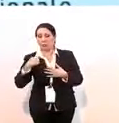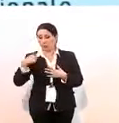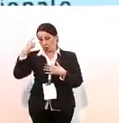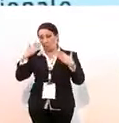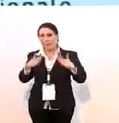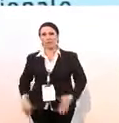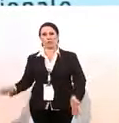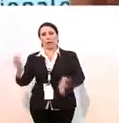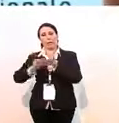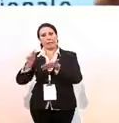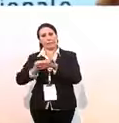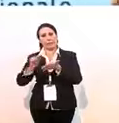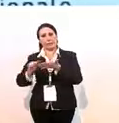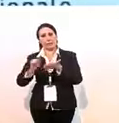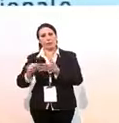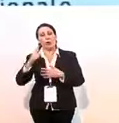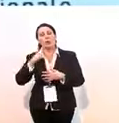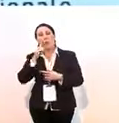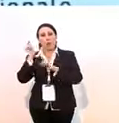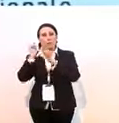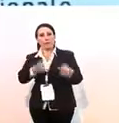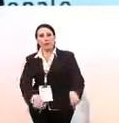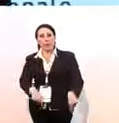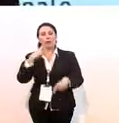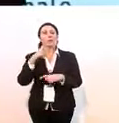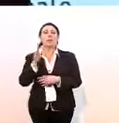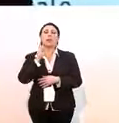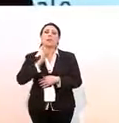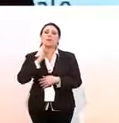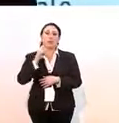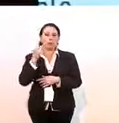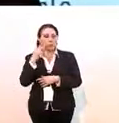di Finanza e gli ho chiesto “Comandante, per piacere, potete dare un occhio di riguardo